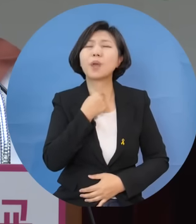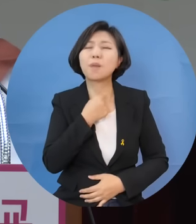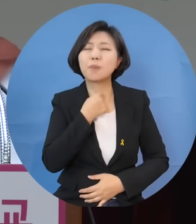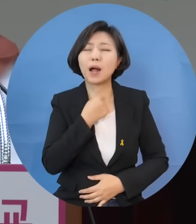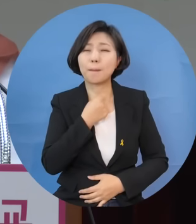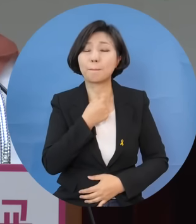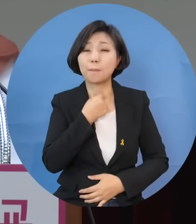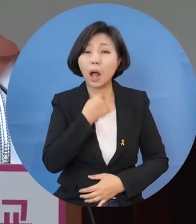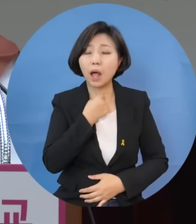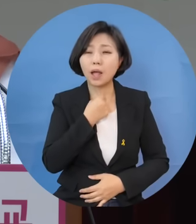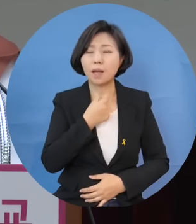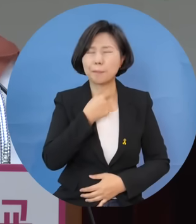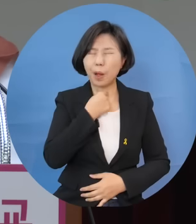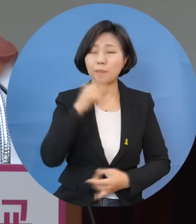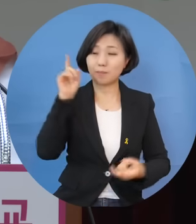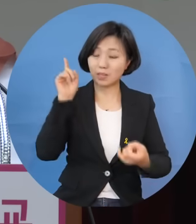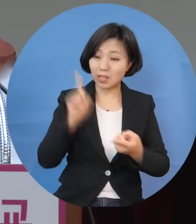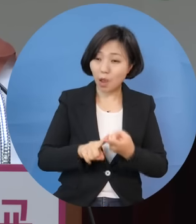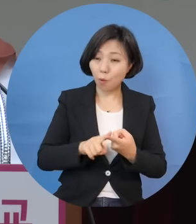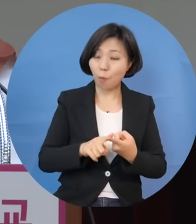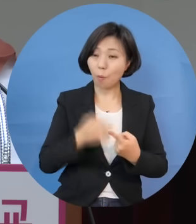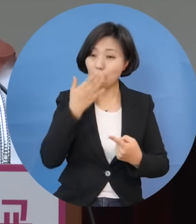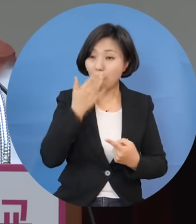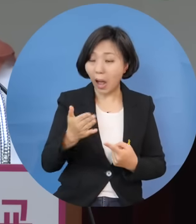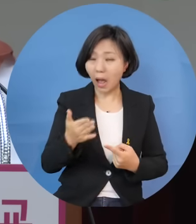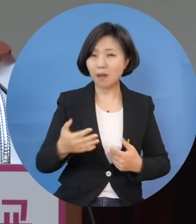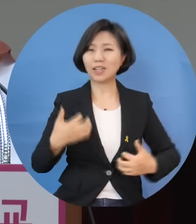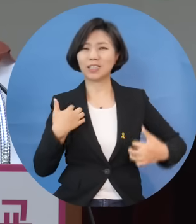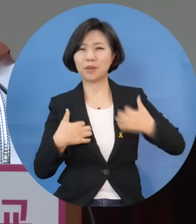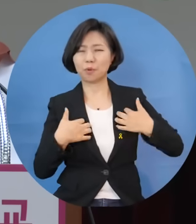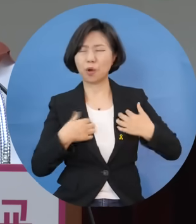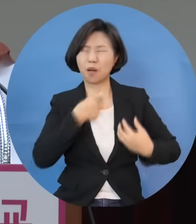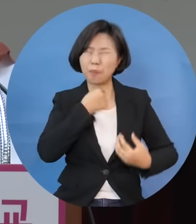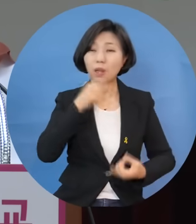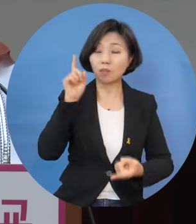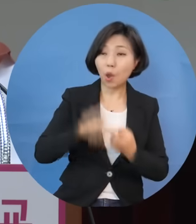욕구가 충족되지 않으면 기분 나쁨, 괴로움이 일어나는 거예요.